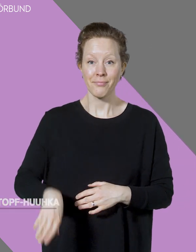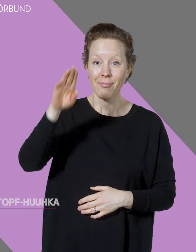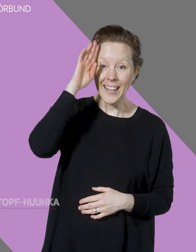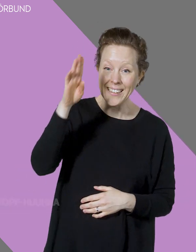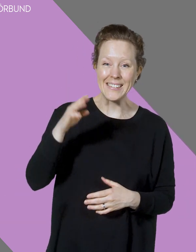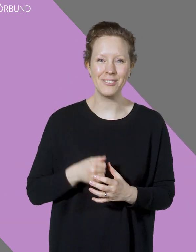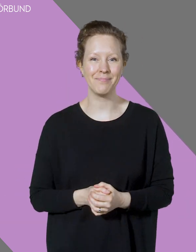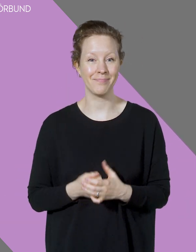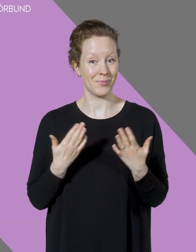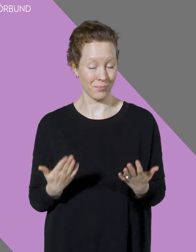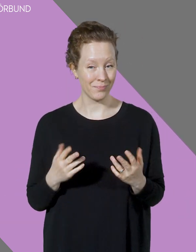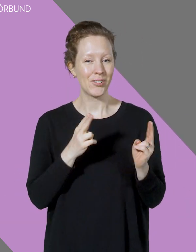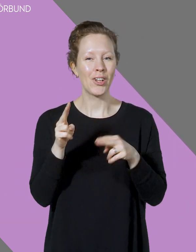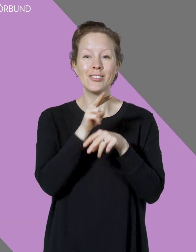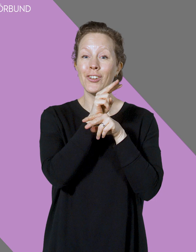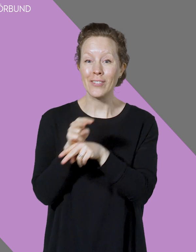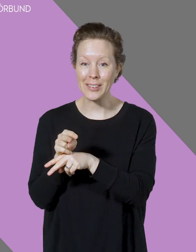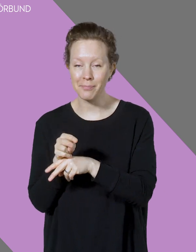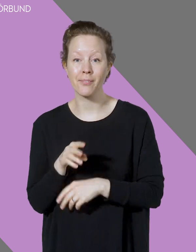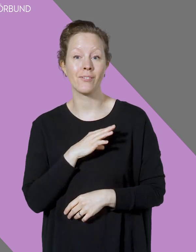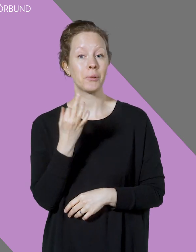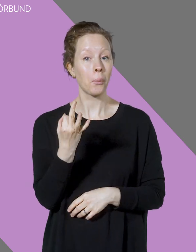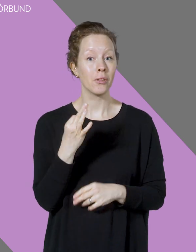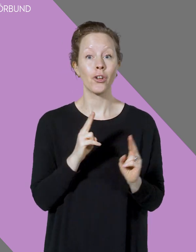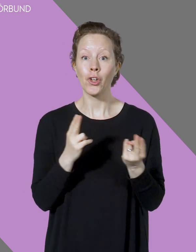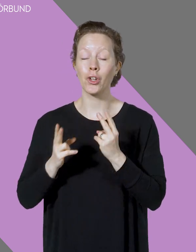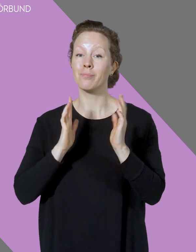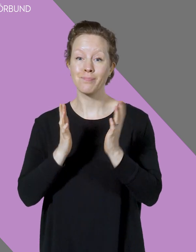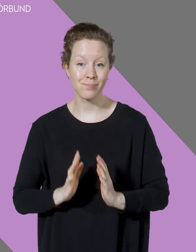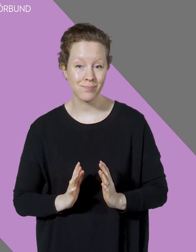Hej! Dags för veckans nyhetsöversikt, totalt 8 nyheter.